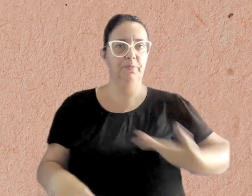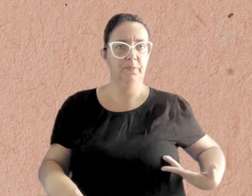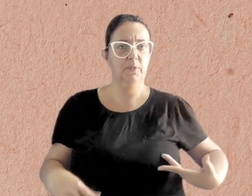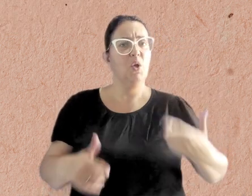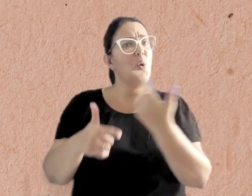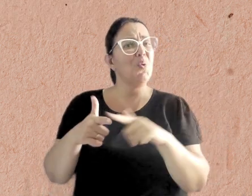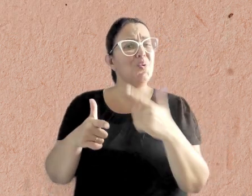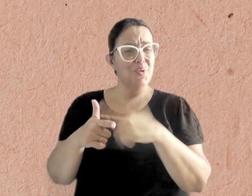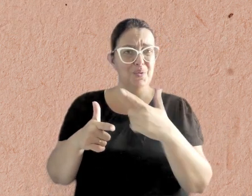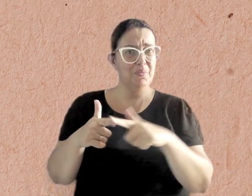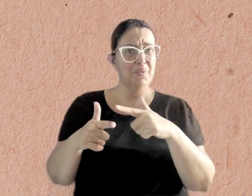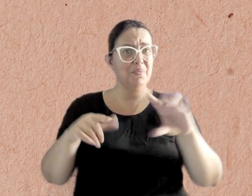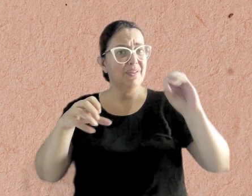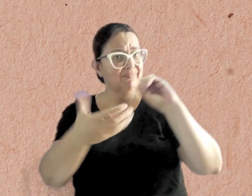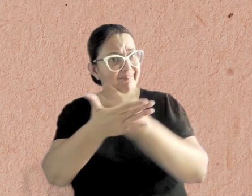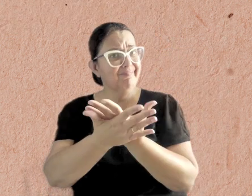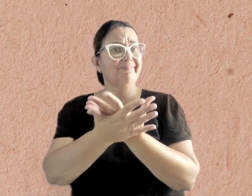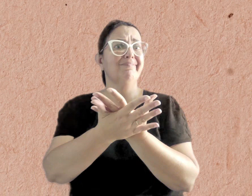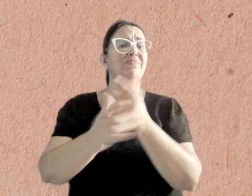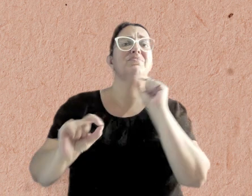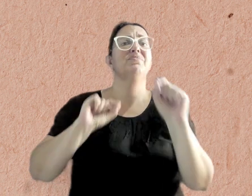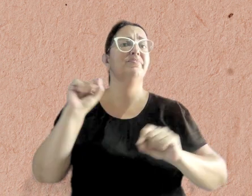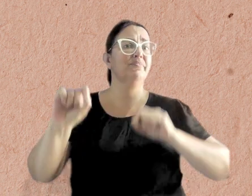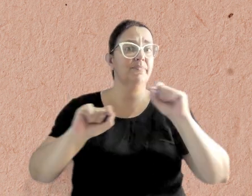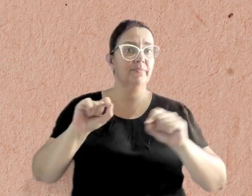Dentre as fragilidades estruturais observadas, verificou-se: